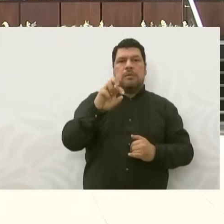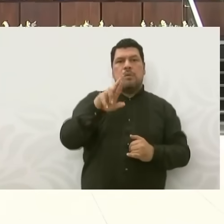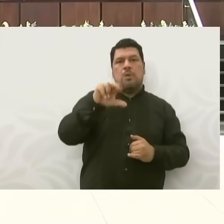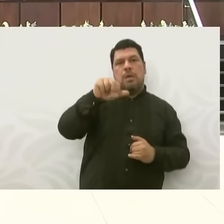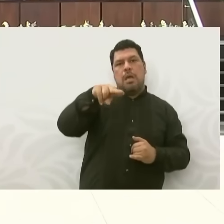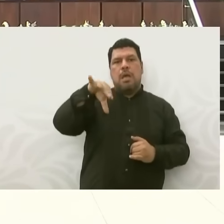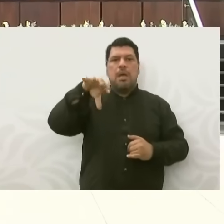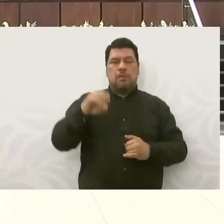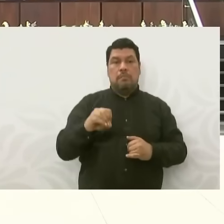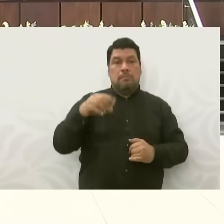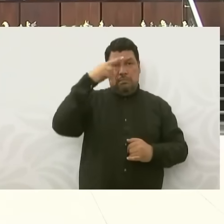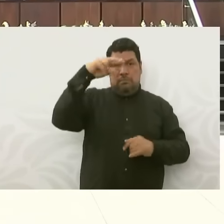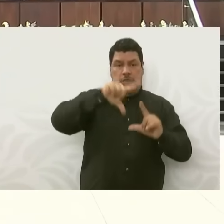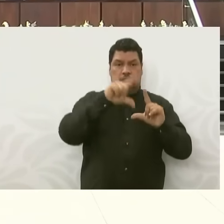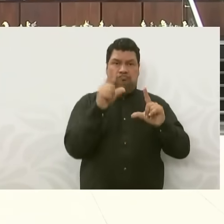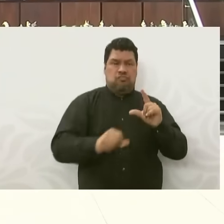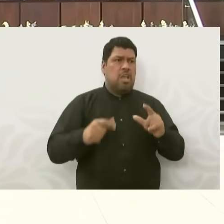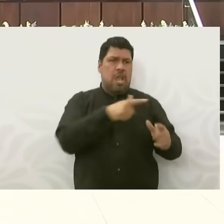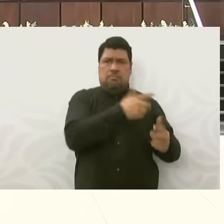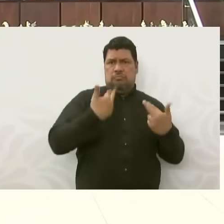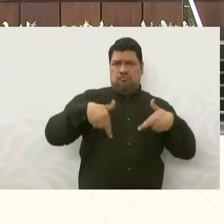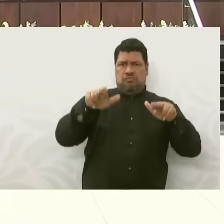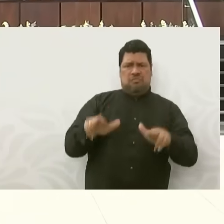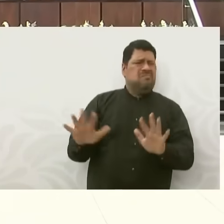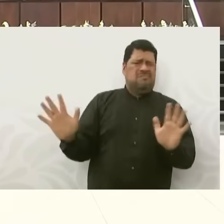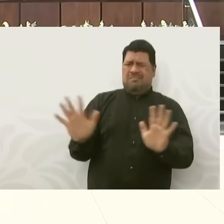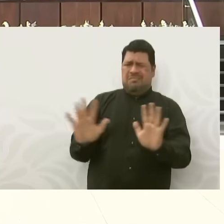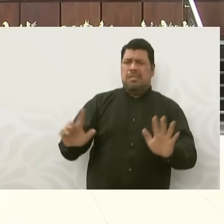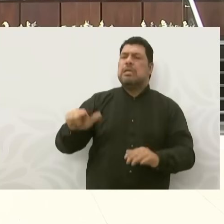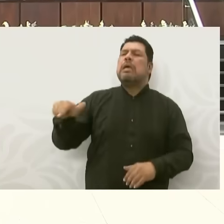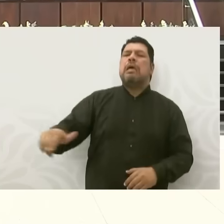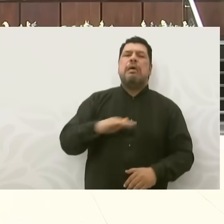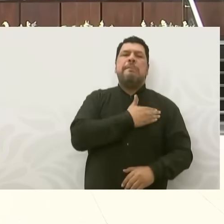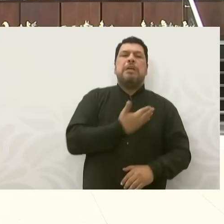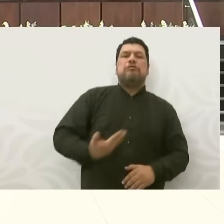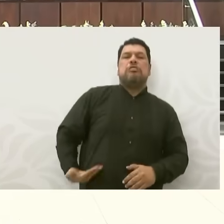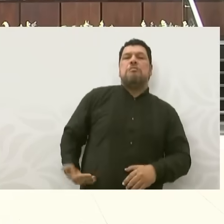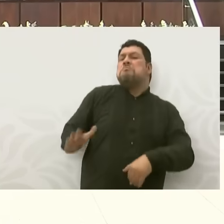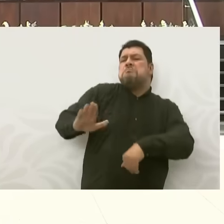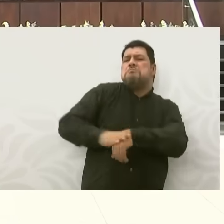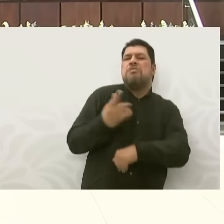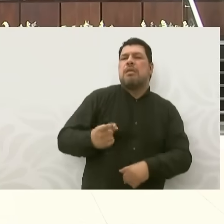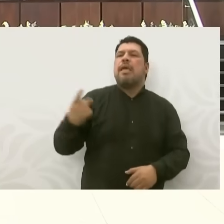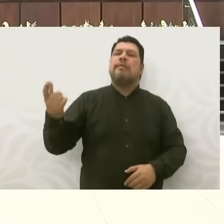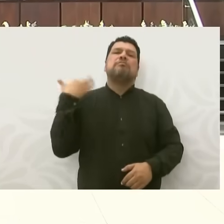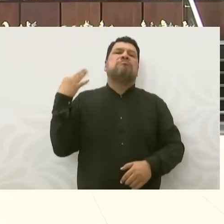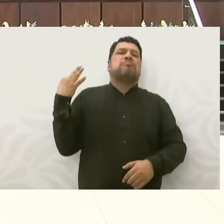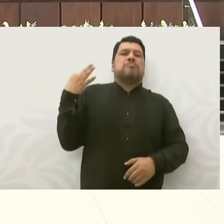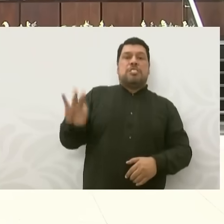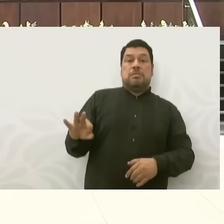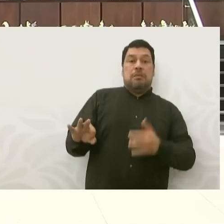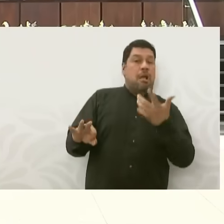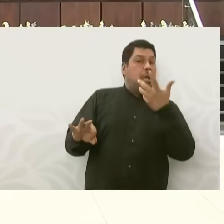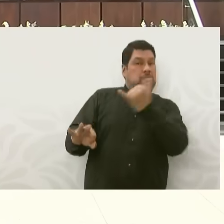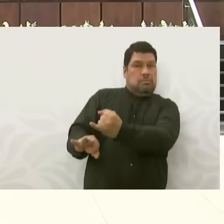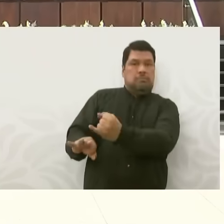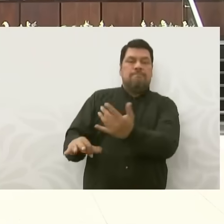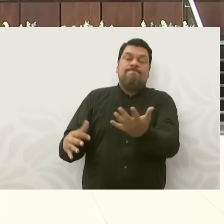al pueblo de México pues había llegado a la presidencia con una traición es famosa la carta